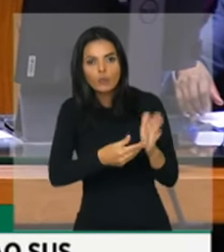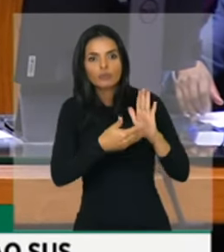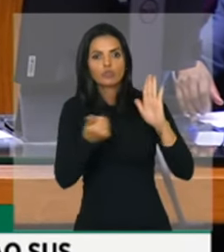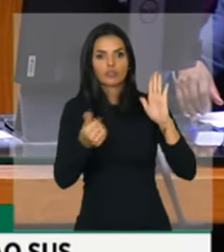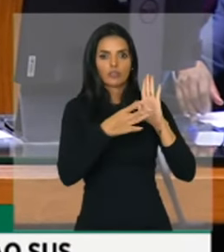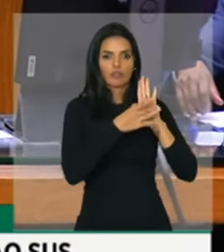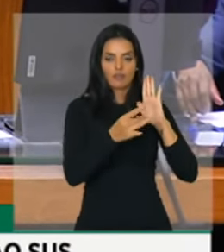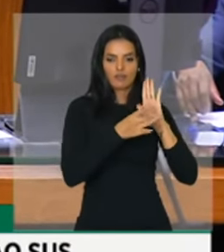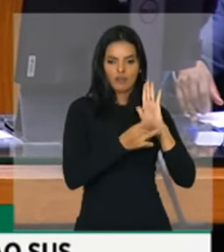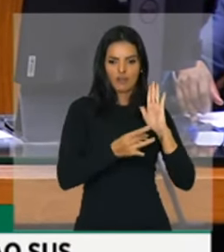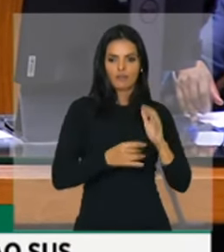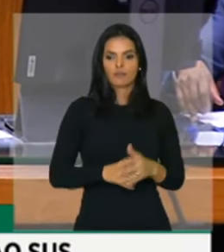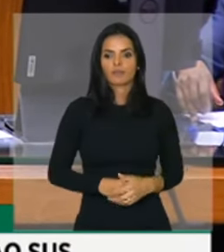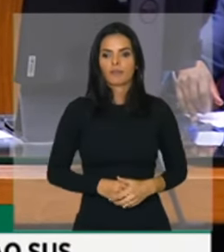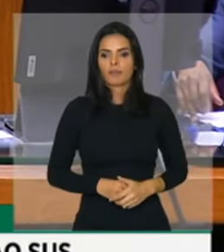ACORDO SÓ PODE SER FEITO, VOU REPETIR COM BASTANTE CLAREZA,